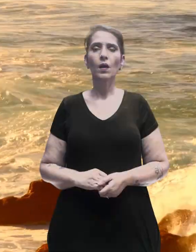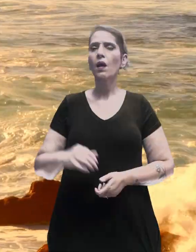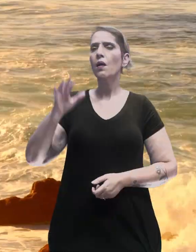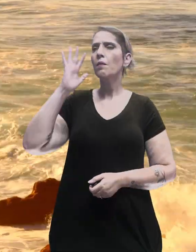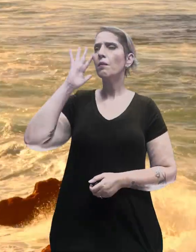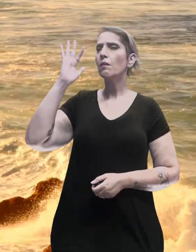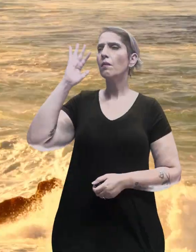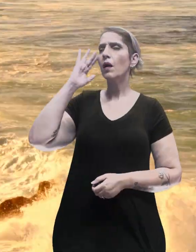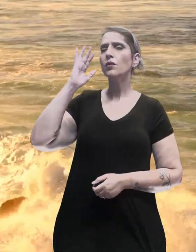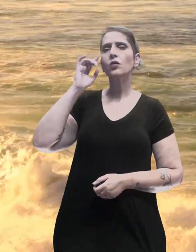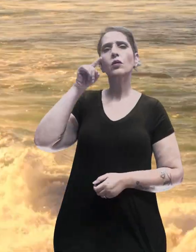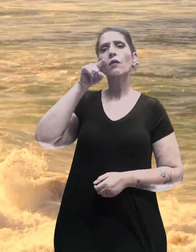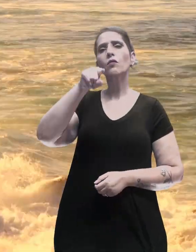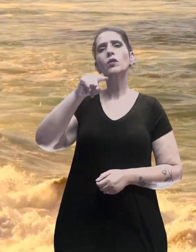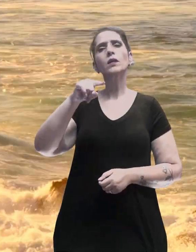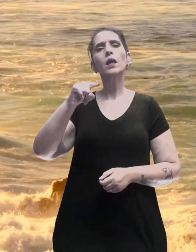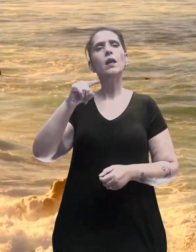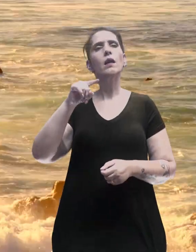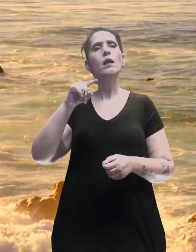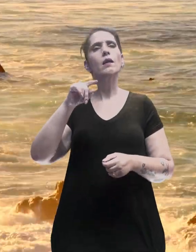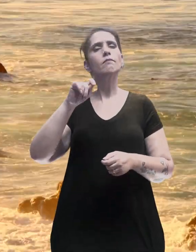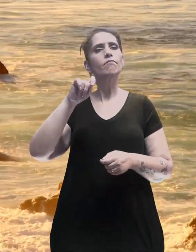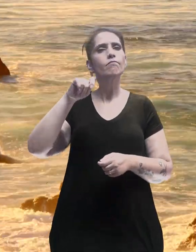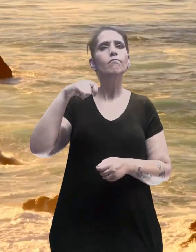Imagine que você é um vasto oceano.